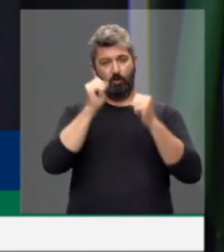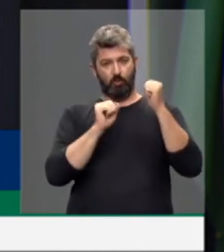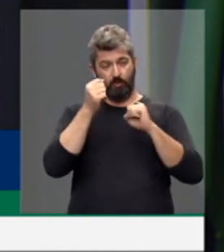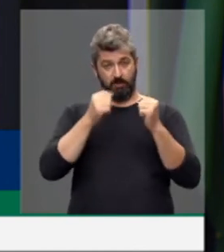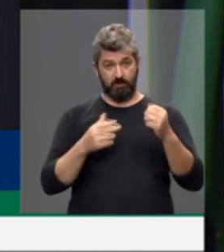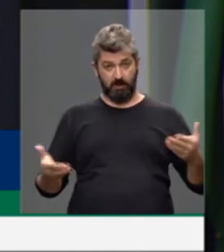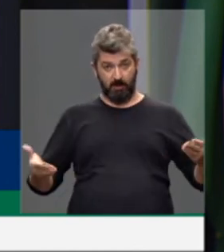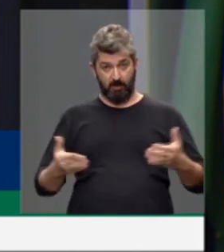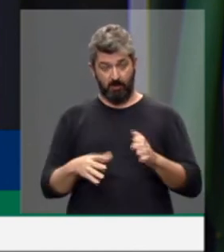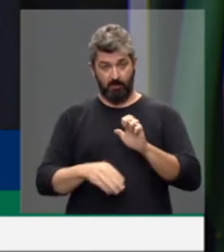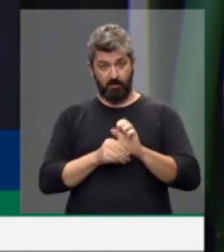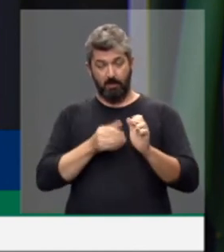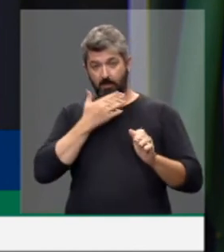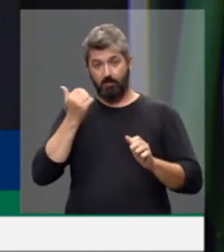ECONÔMICOS SGLOBADOS NA